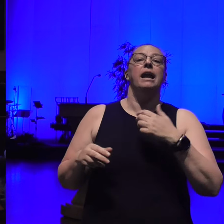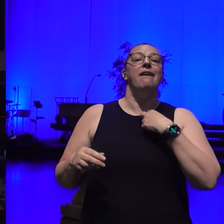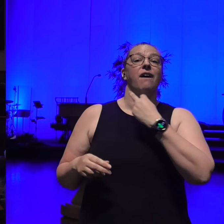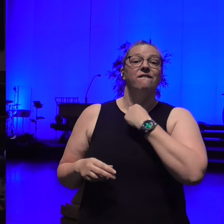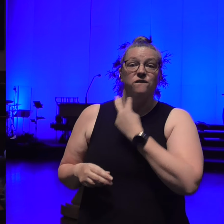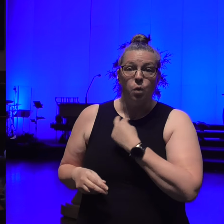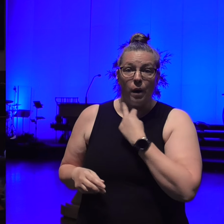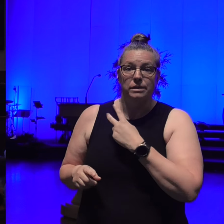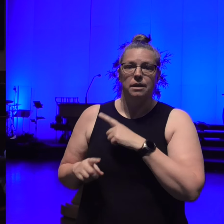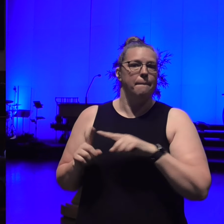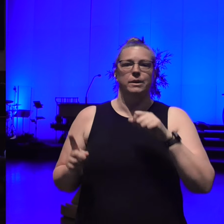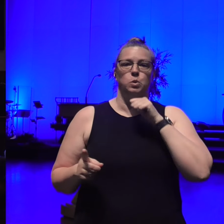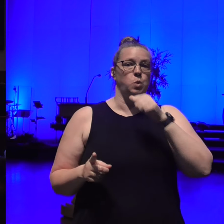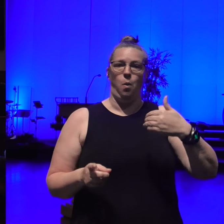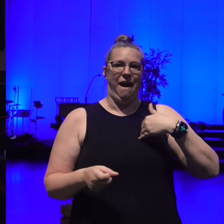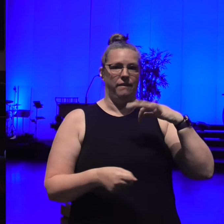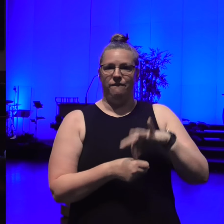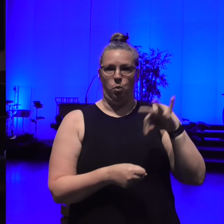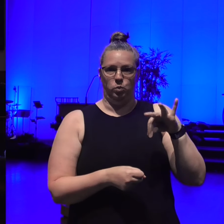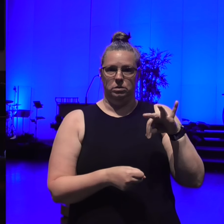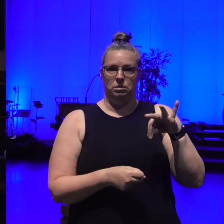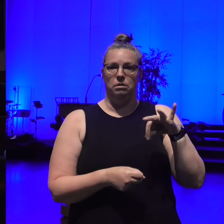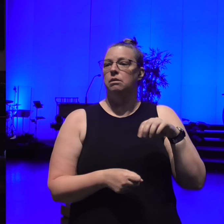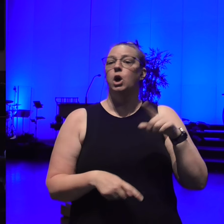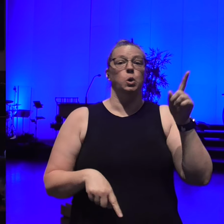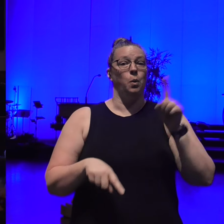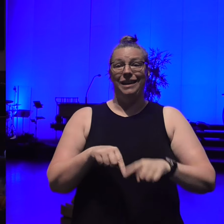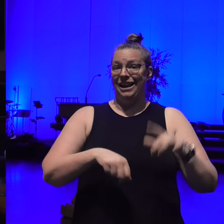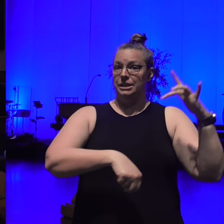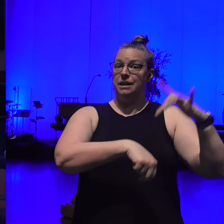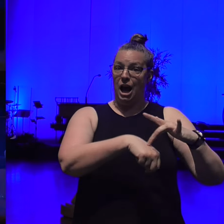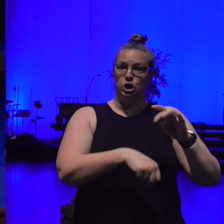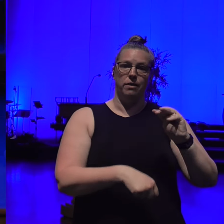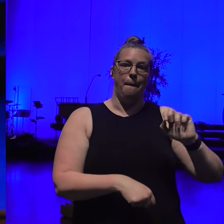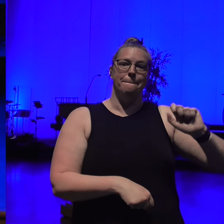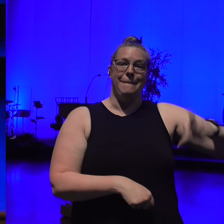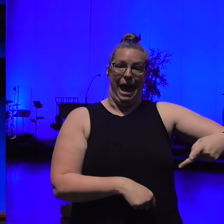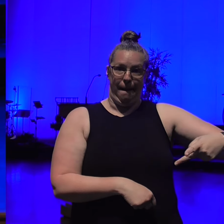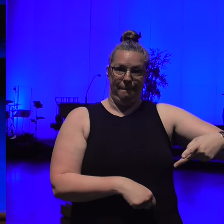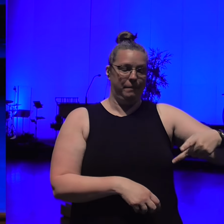no puedes votar No puedes tocar el mapas de carreteras No se te permite sugerir